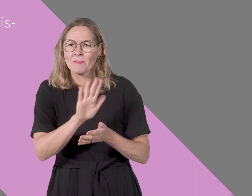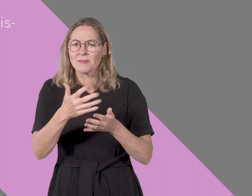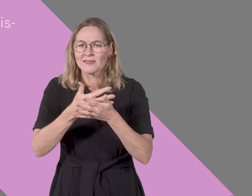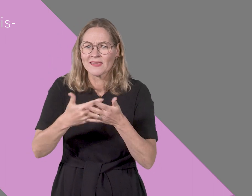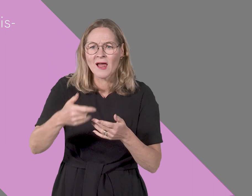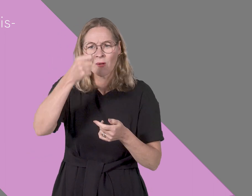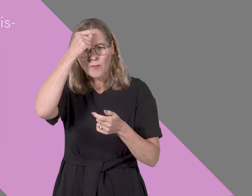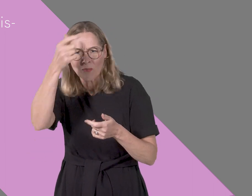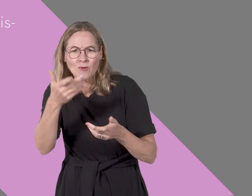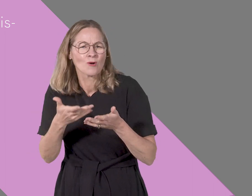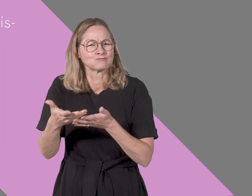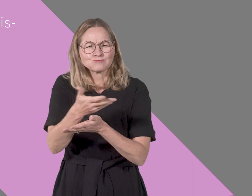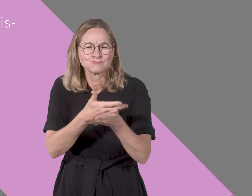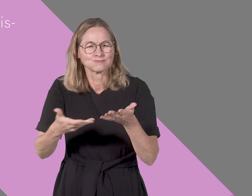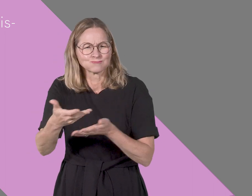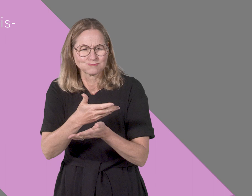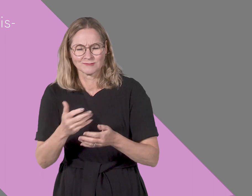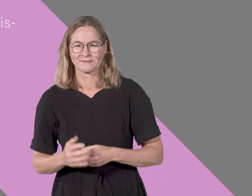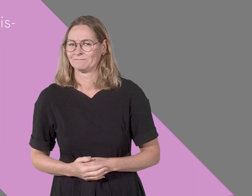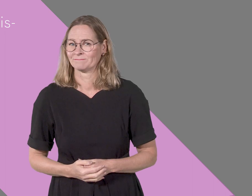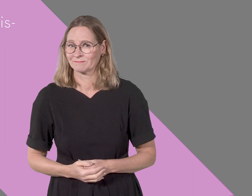sekä oman kielen ja kulttuurin jakaminen.